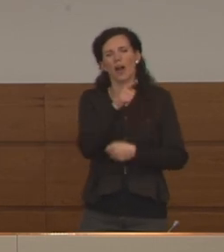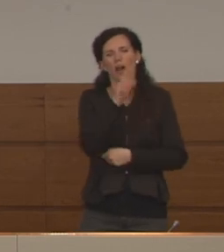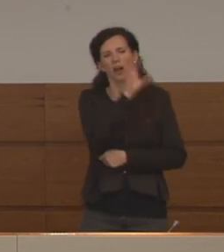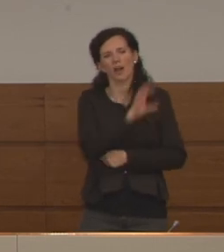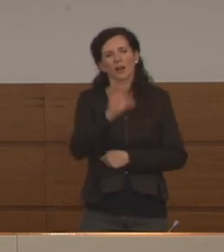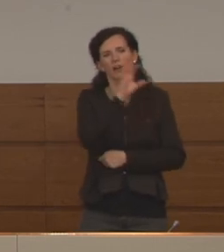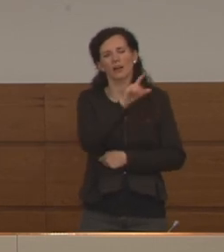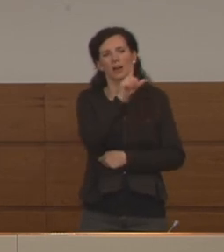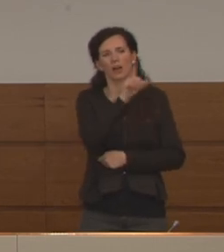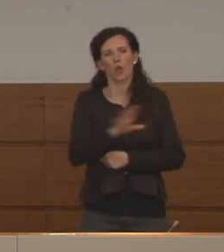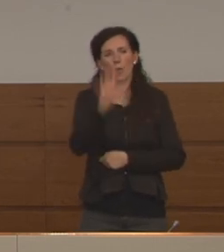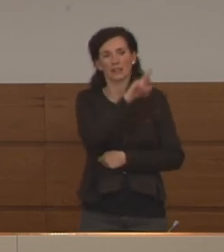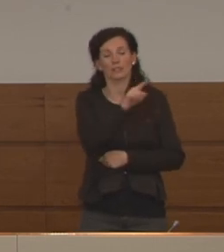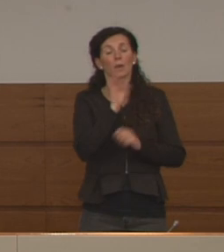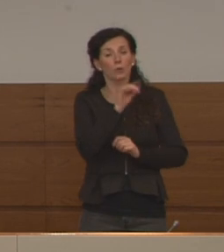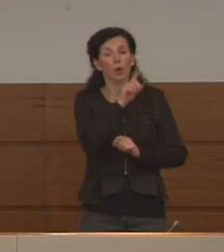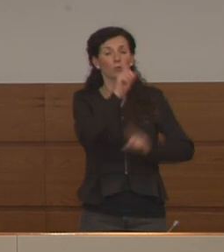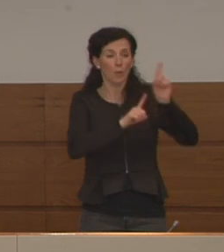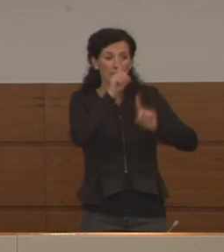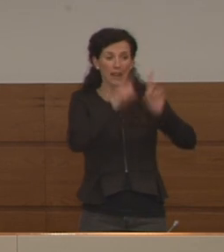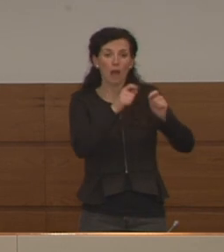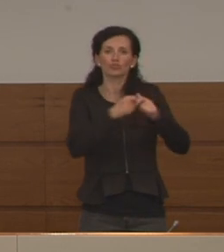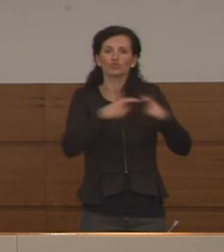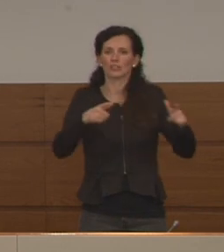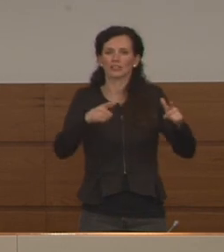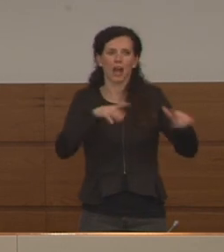dinamiche continuano a pagare un prezzo a questo.